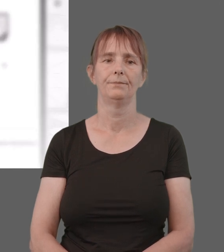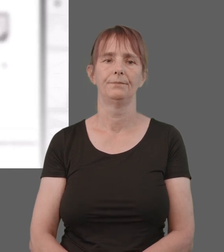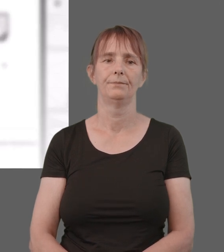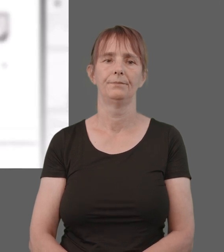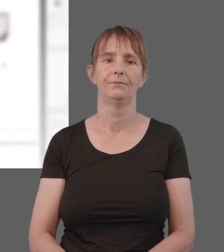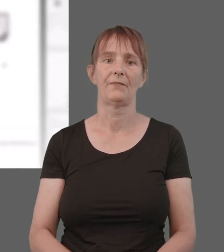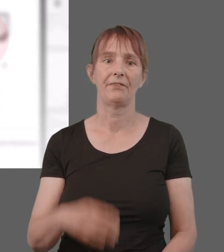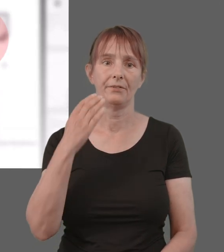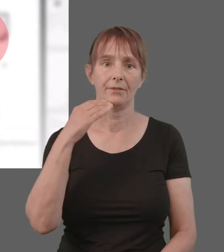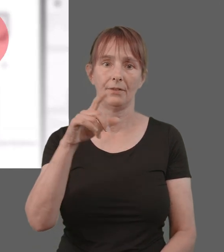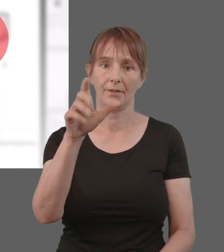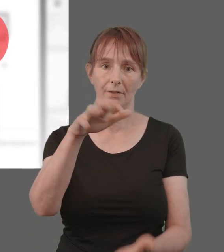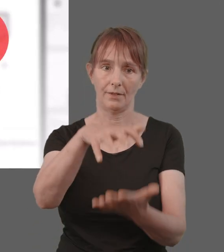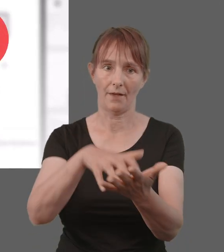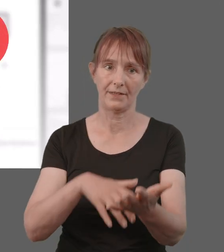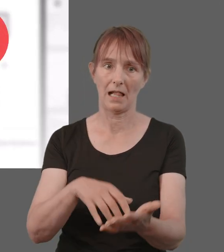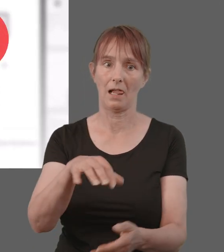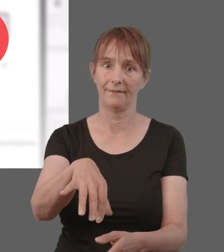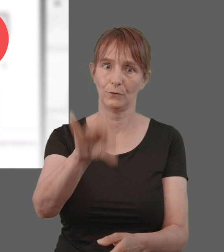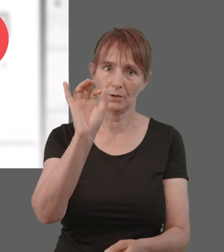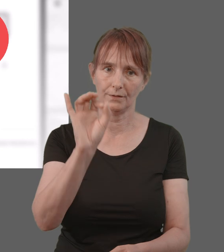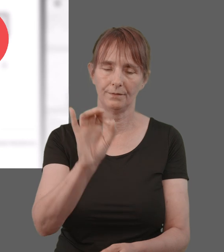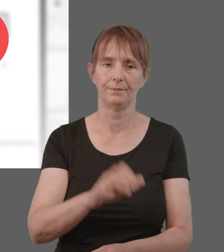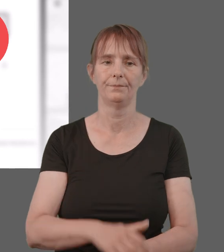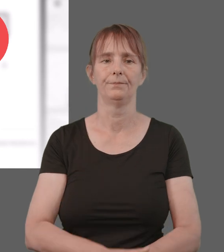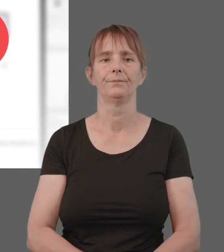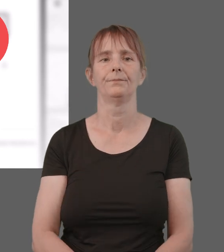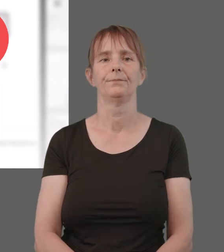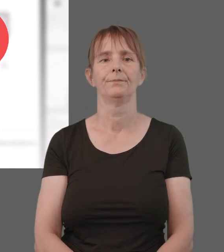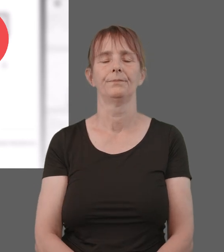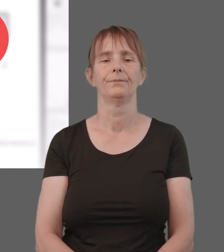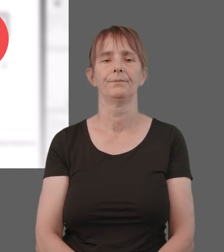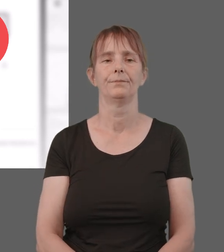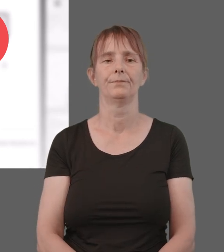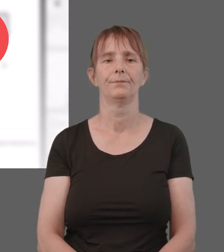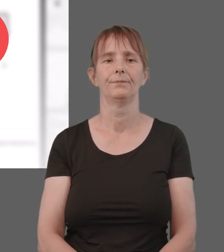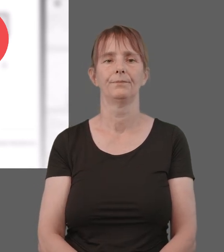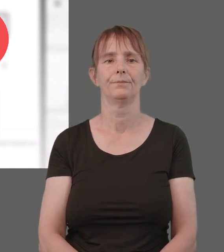Artikel selbst zu gehen. Ssollten Sie also einen Treffer für ihren gesuchten Artikel erhalten,